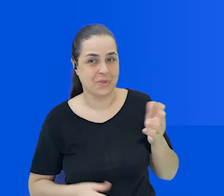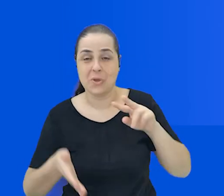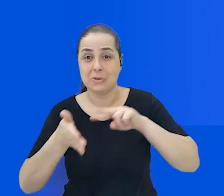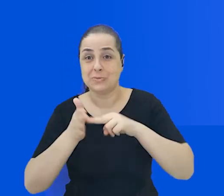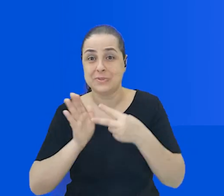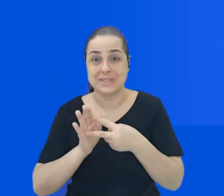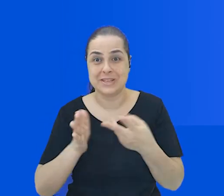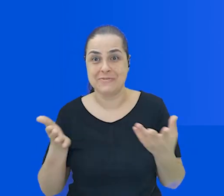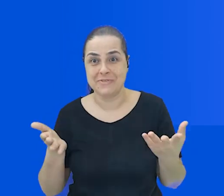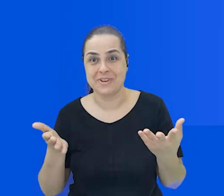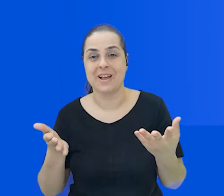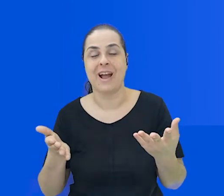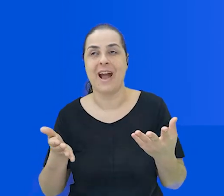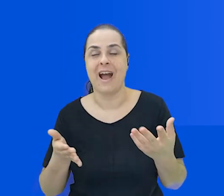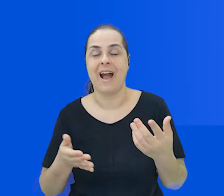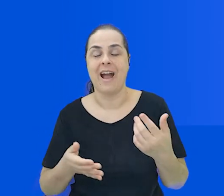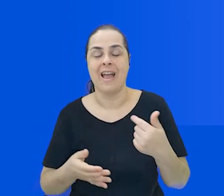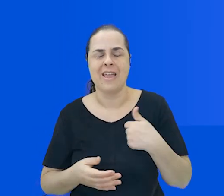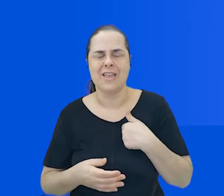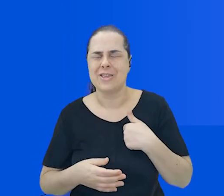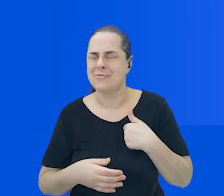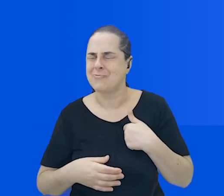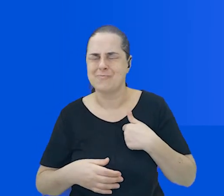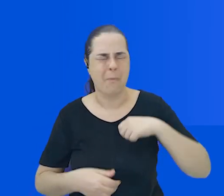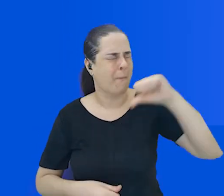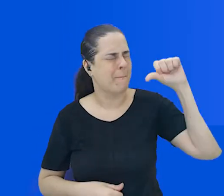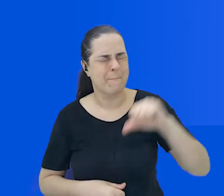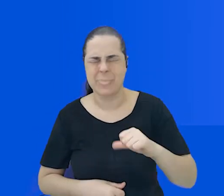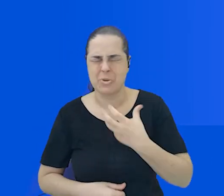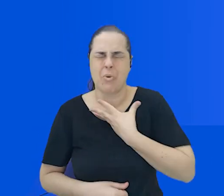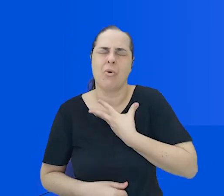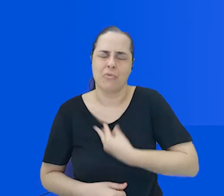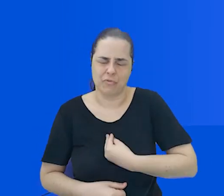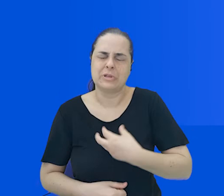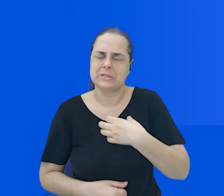que é que pra mim foi um ápice da frustração? Vou te contar.